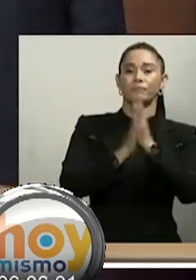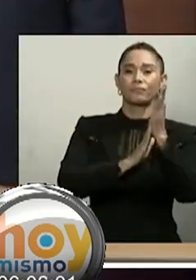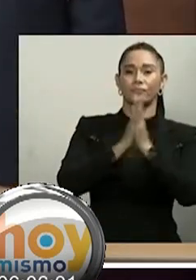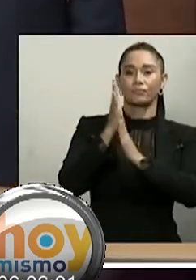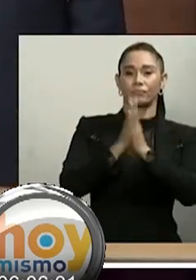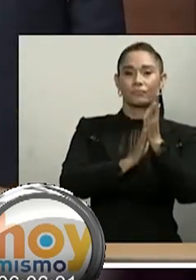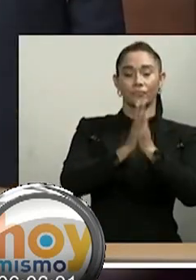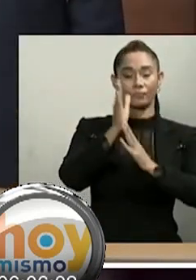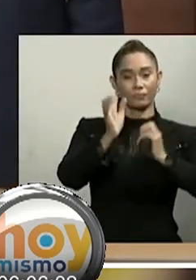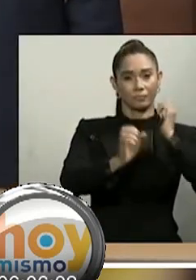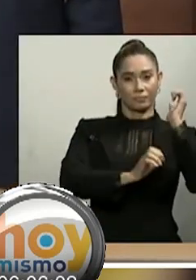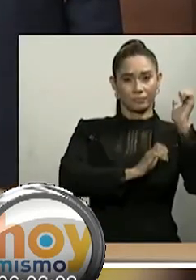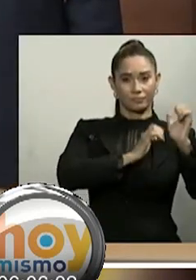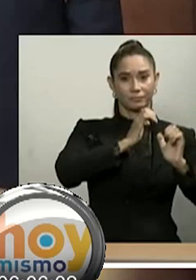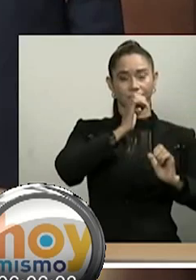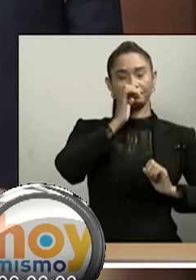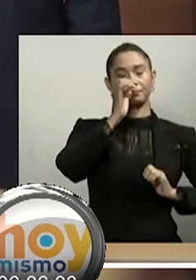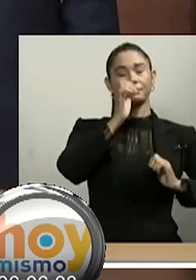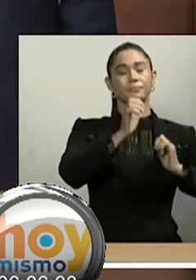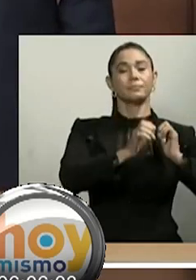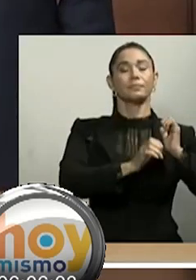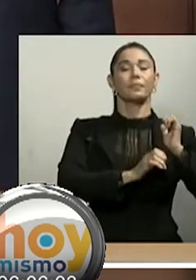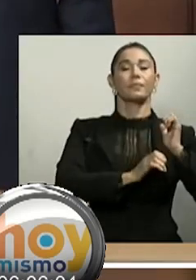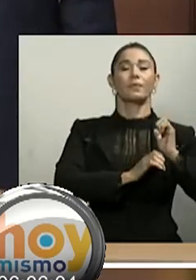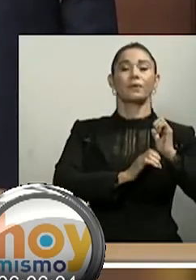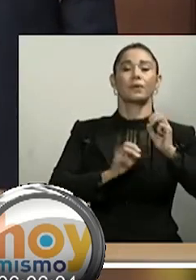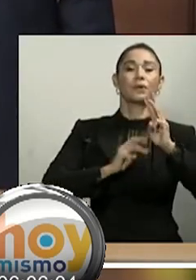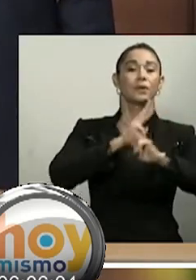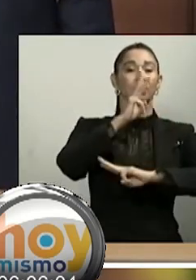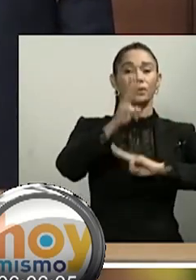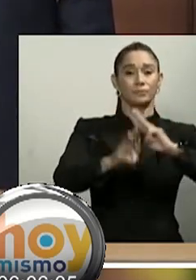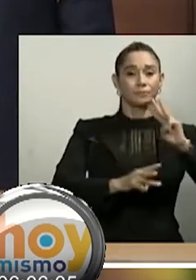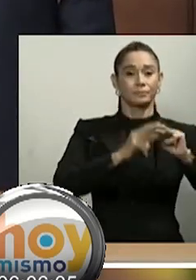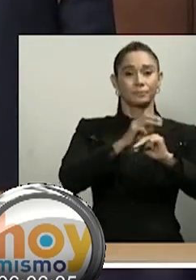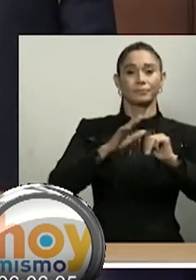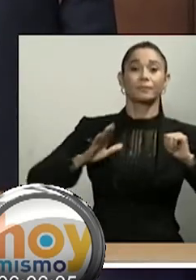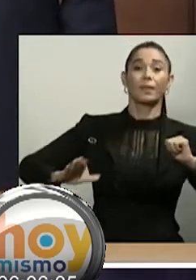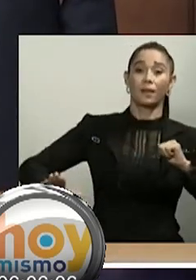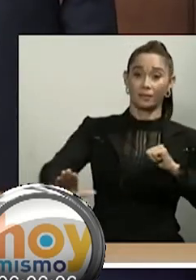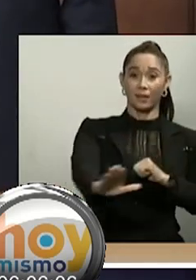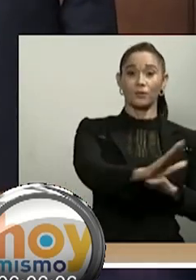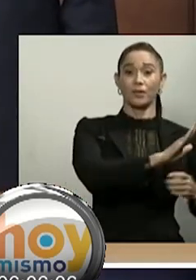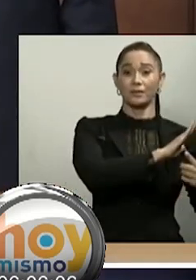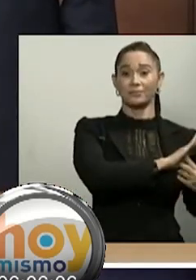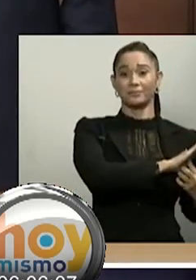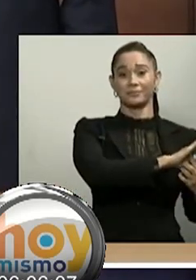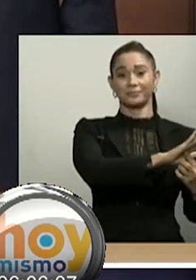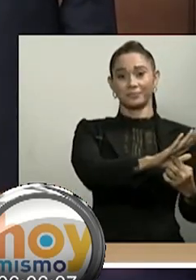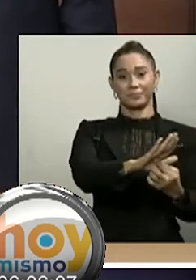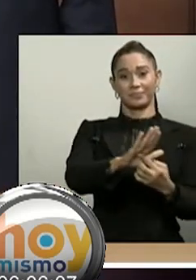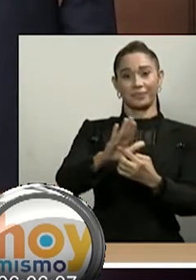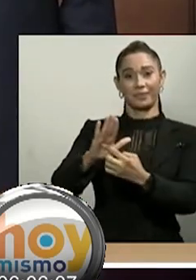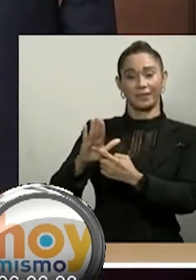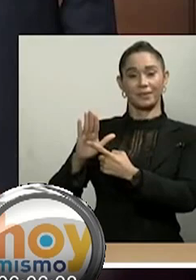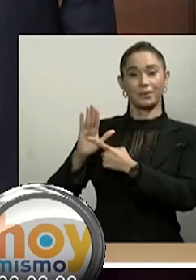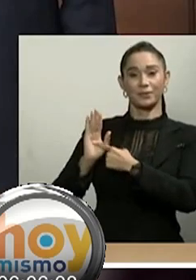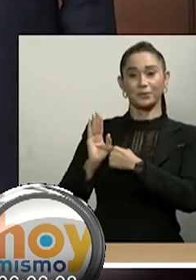cede ante lo que es la verdadera necesidad de aumentar los salarios para ir acorde con los